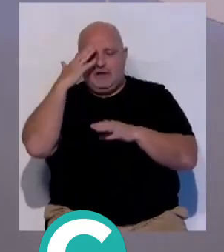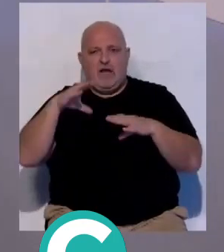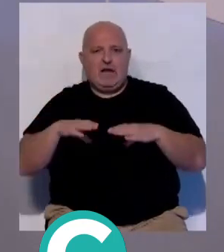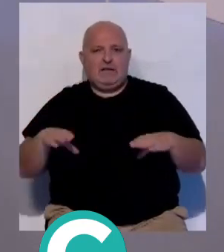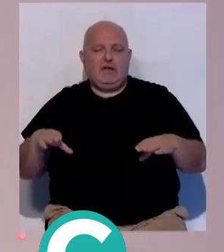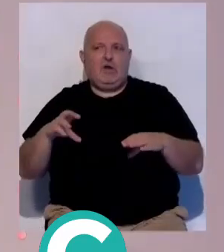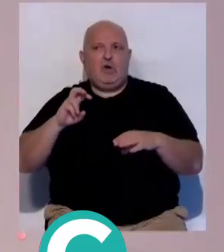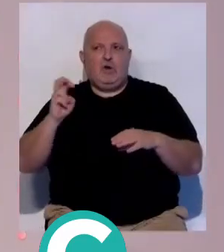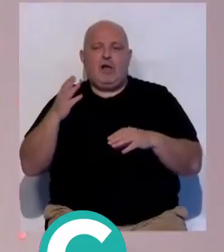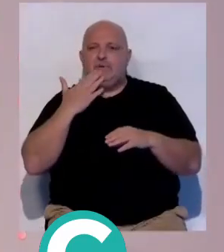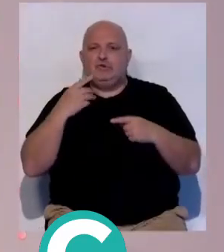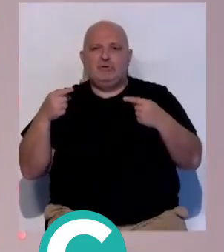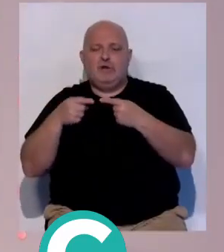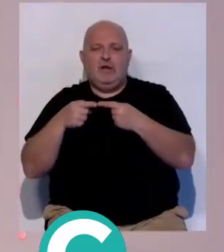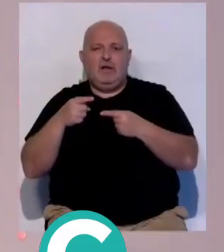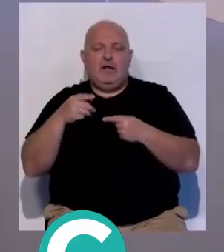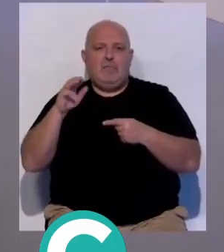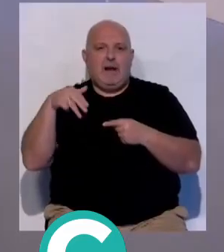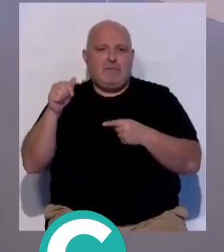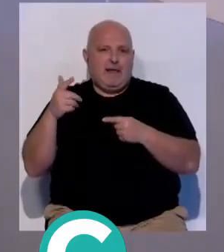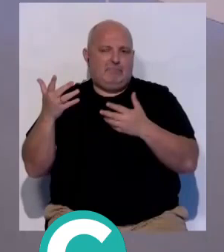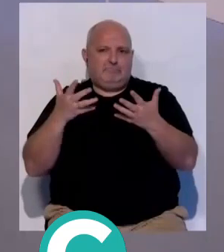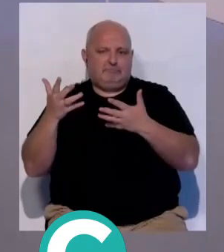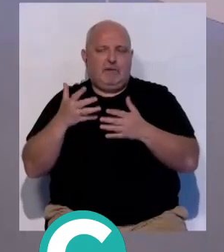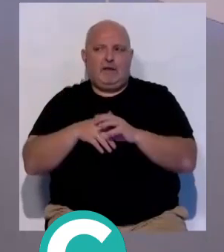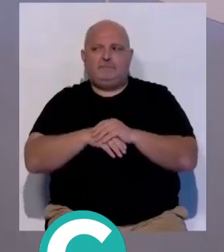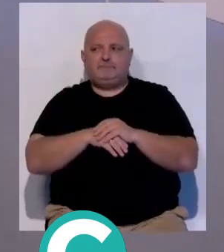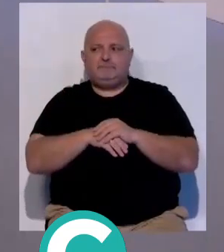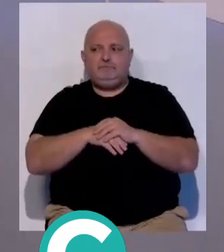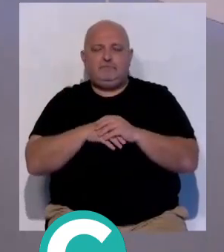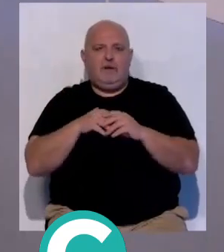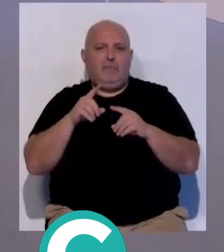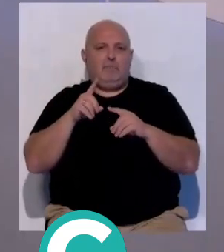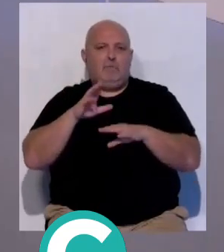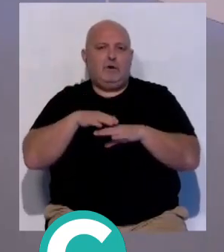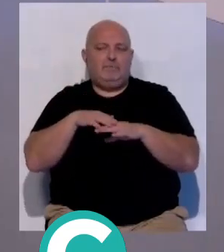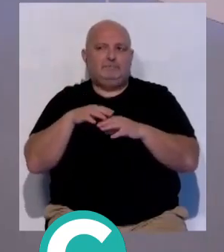otro mamitoso con con Panamá ahí también se estaba Armando la marimorena porque claro